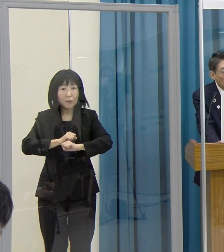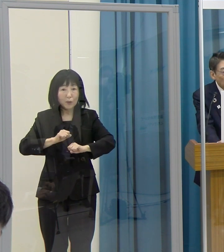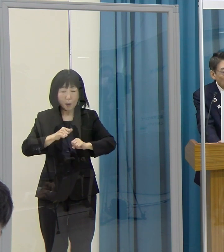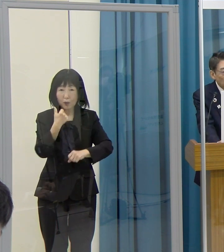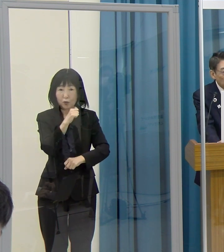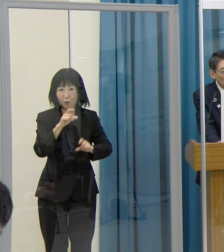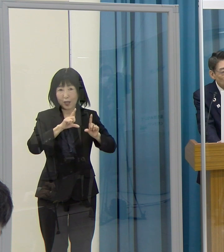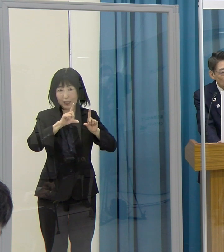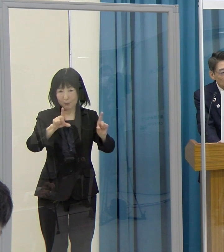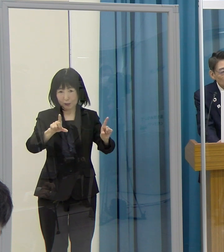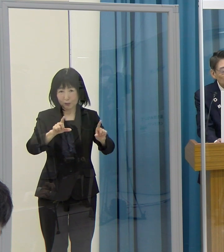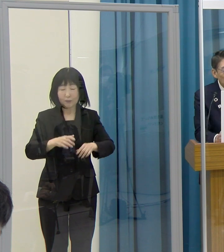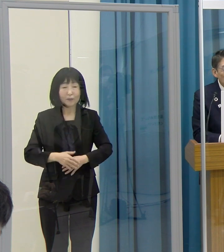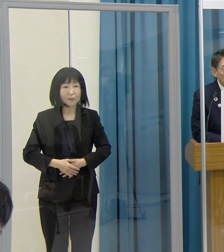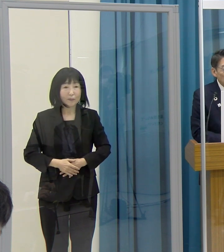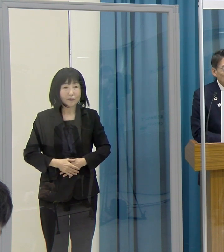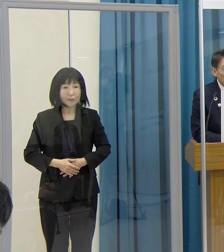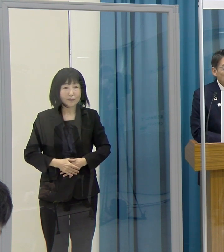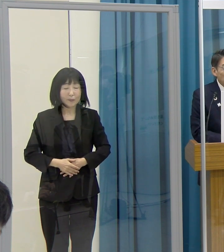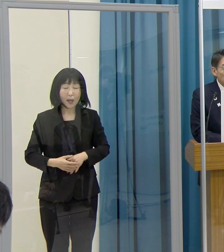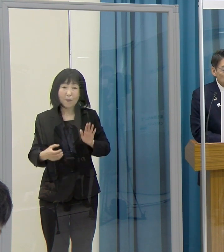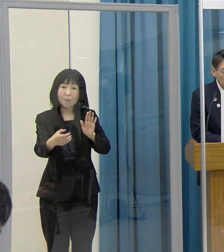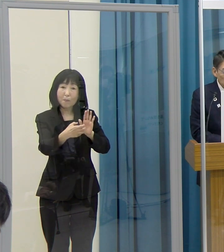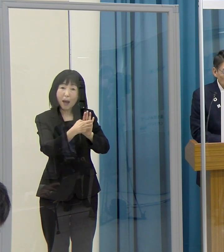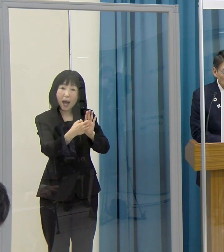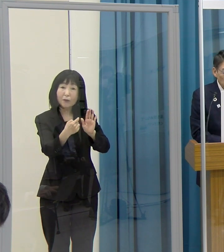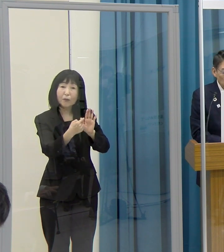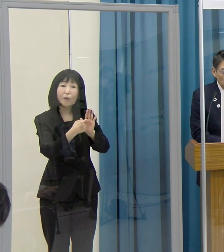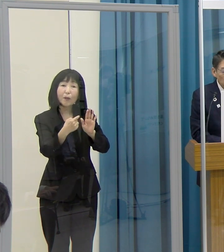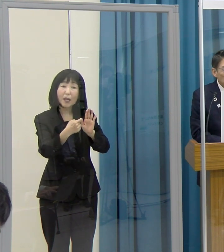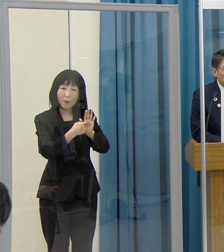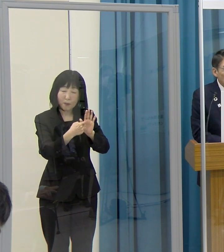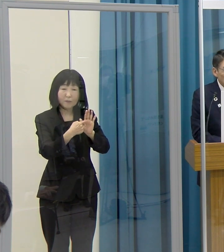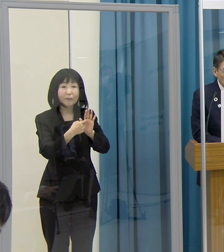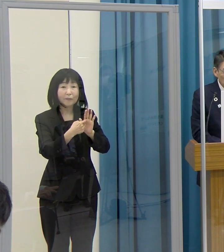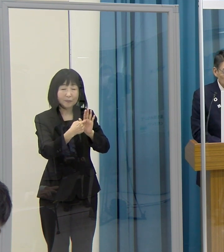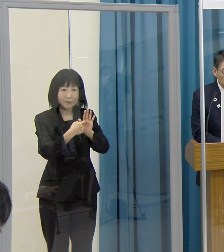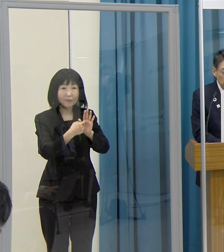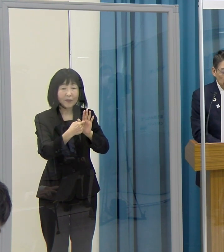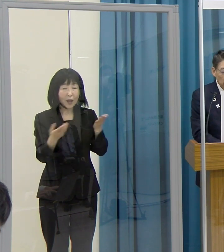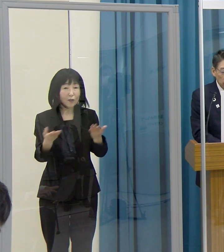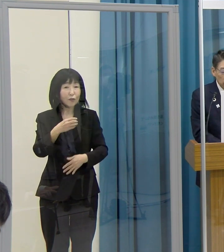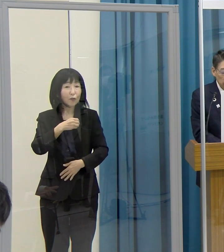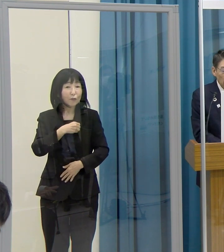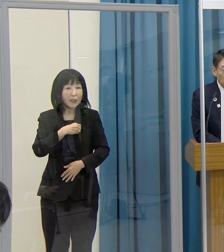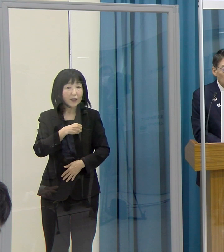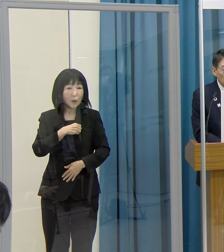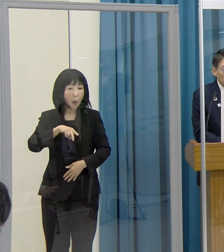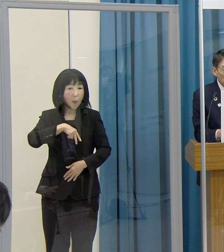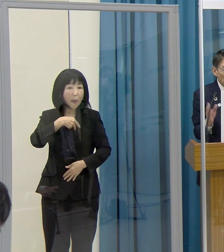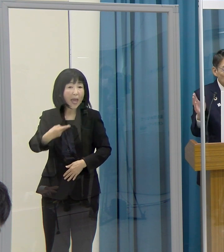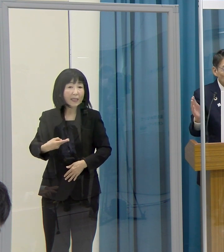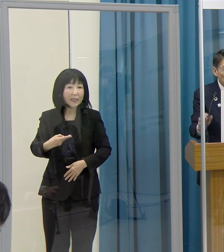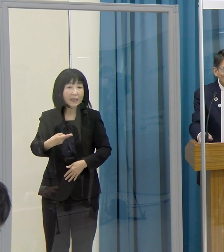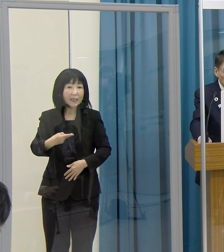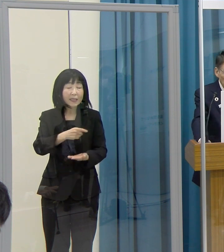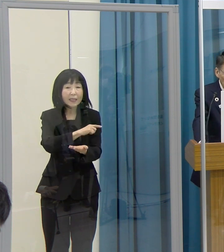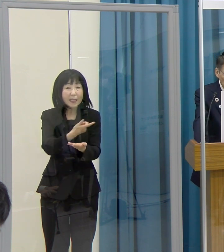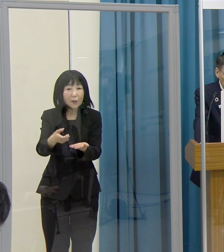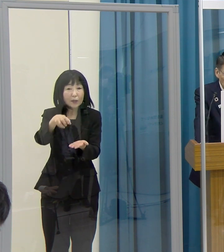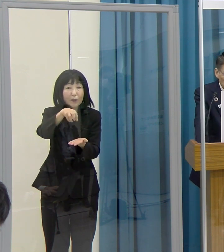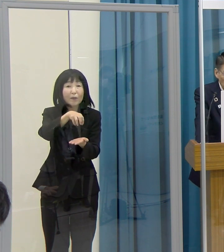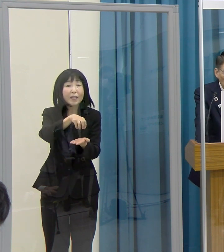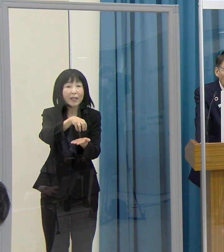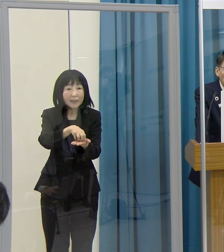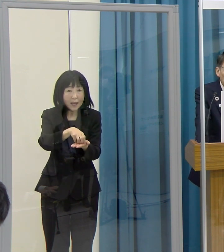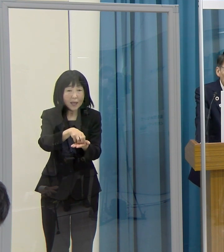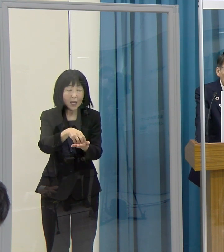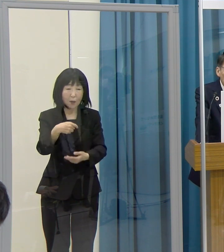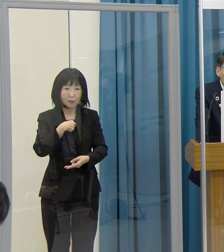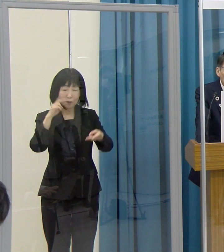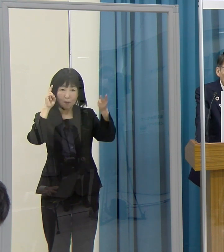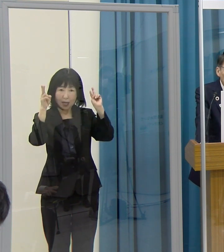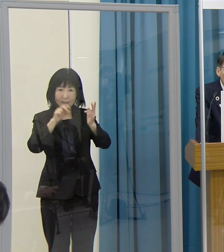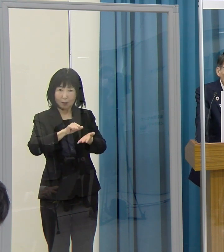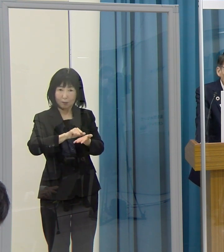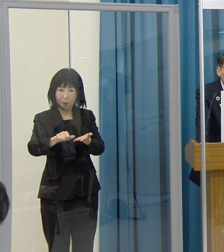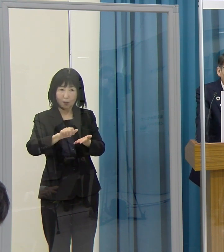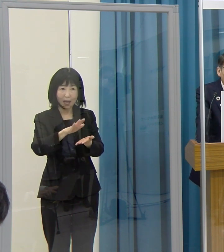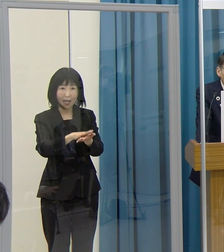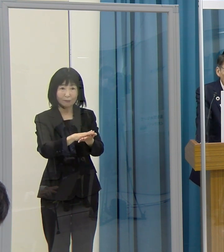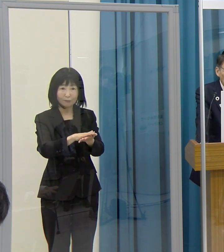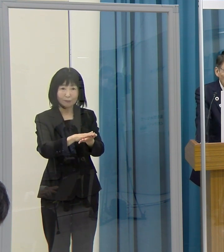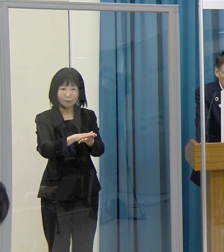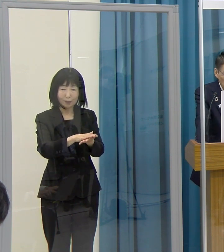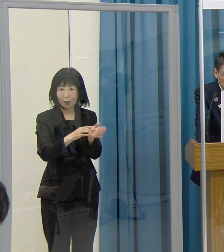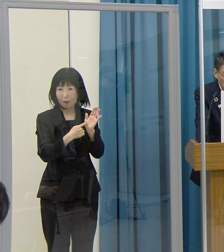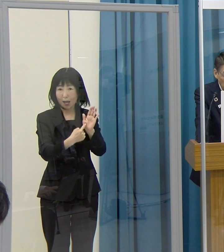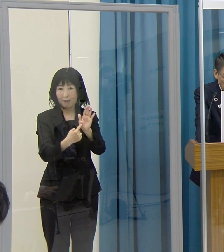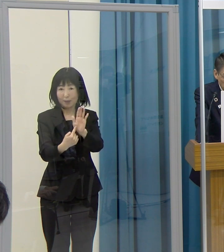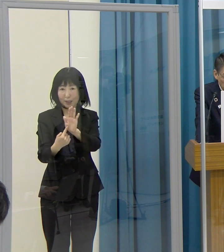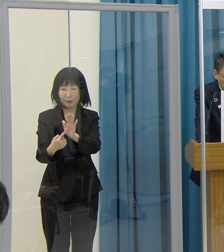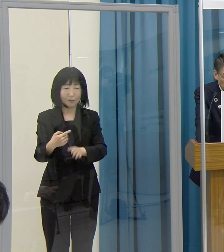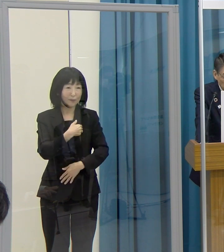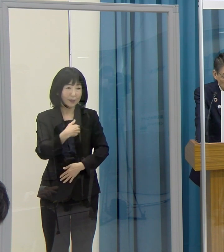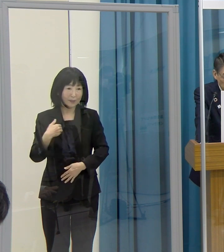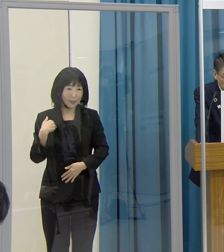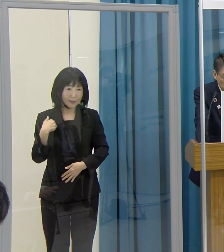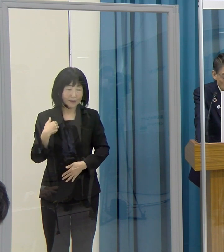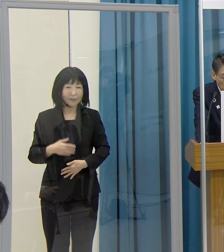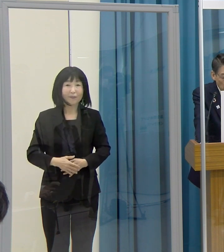また、このロゴマークを社員の皆さんの名刺などに活用していただき、登録企業であることをアピールしていただけます。